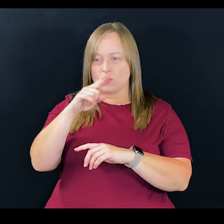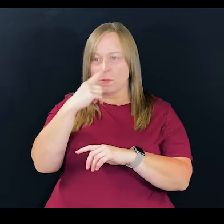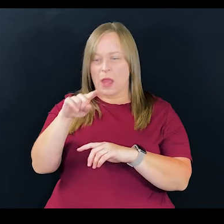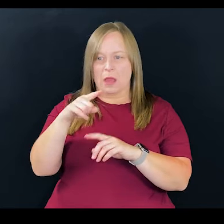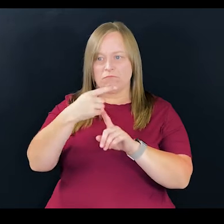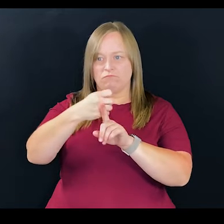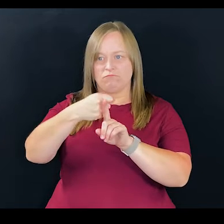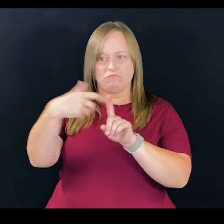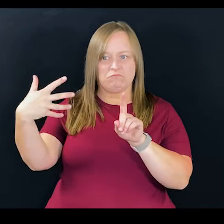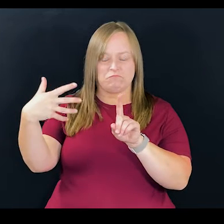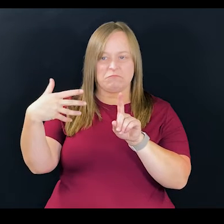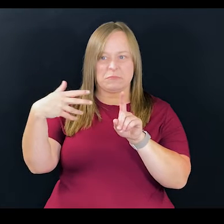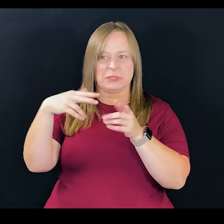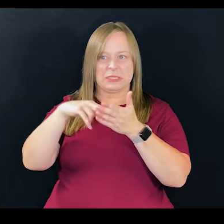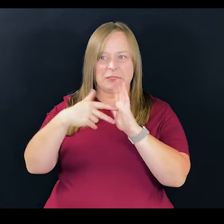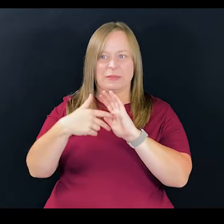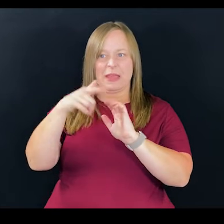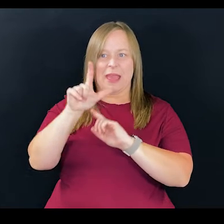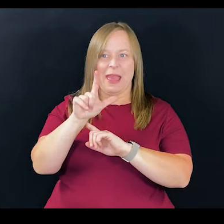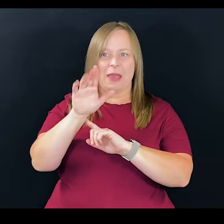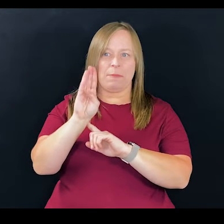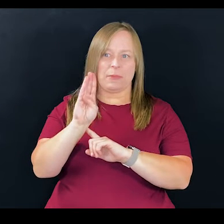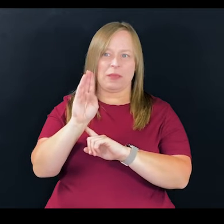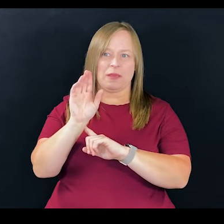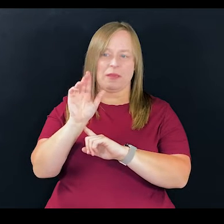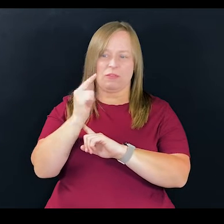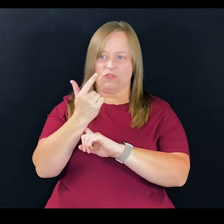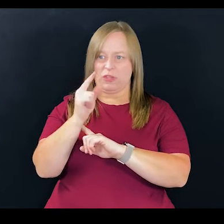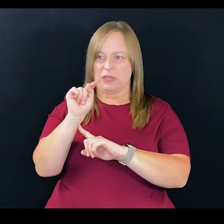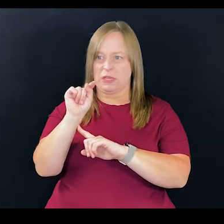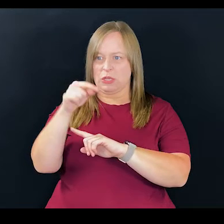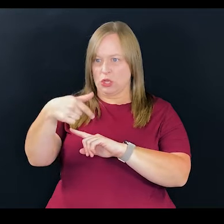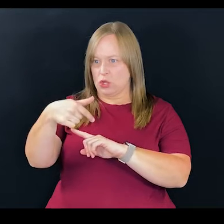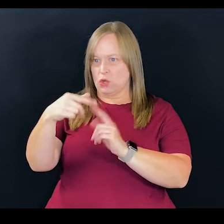¿puedes comenzar a explicar qué significa LGBTQ?